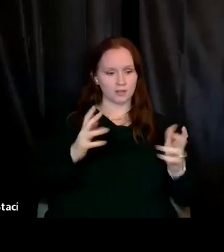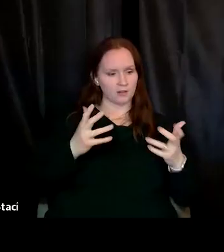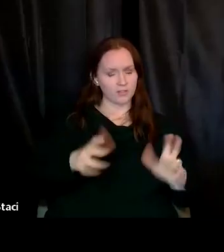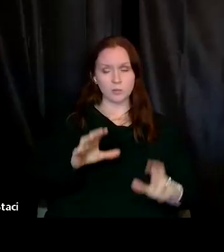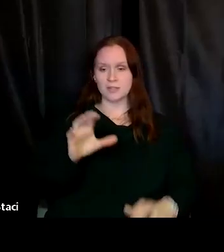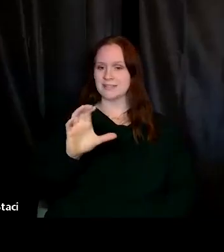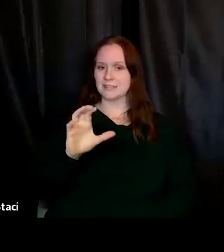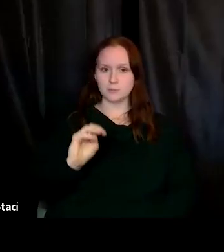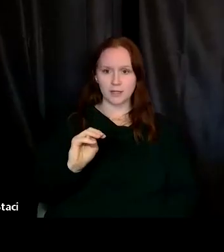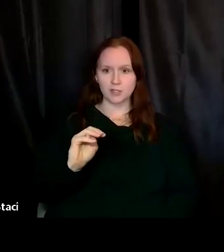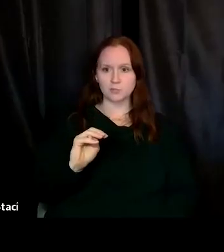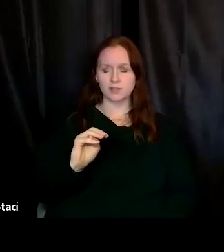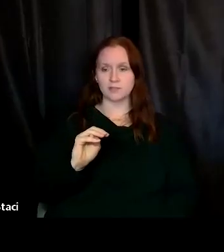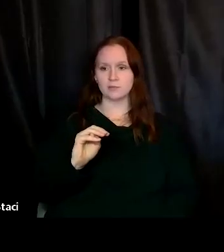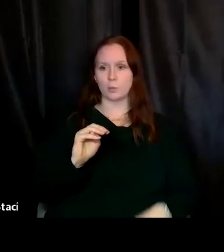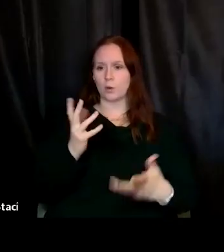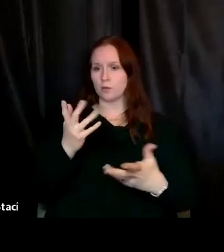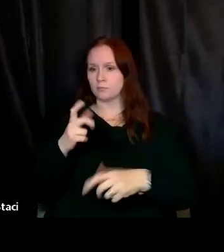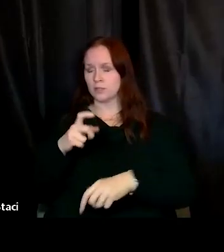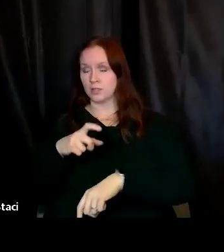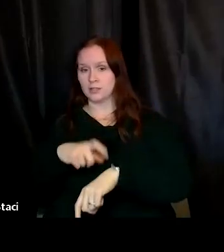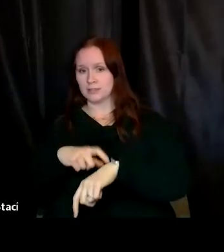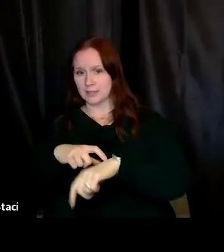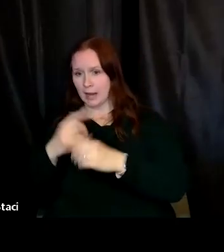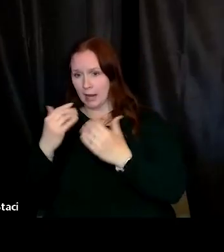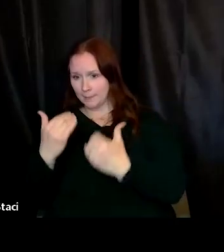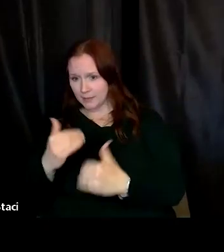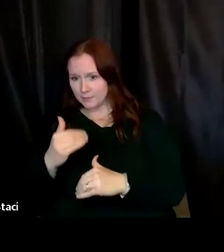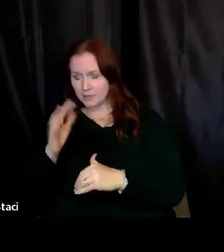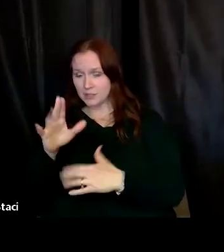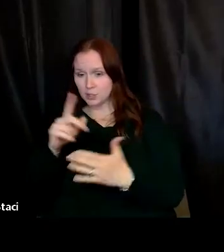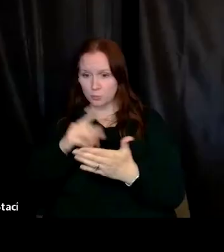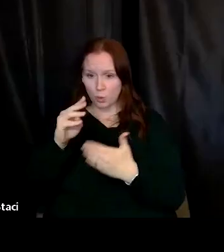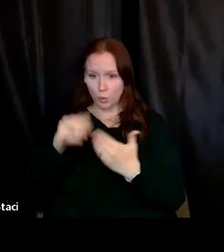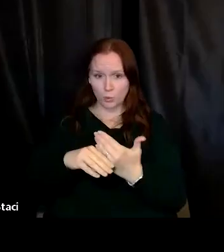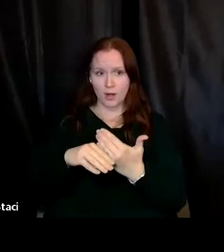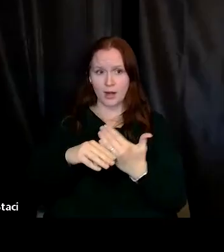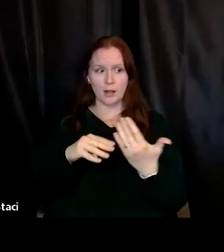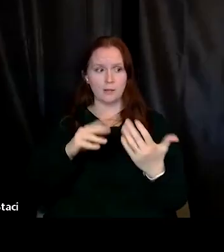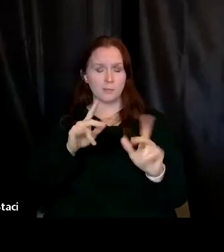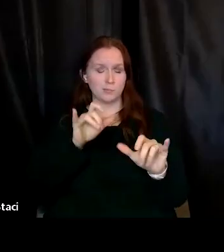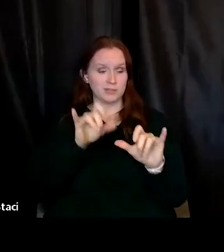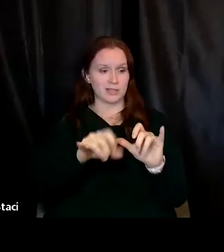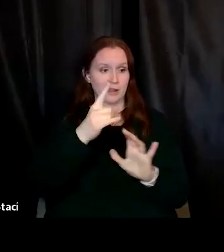sobre el cual estamos recibiendo algunas preguntas hoy sobre formularios específicos donde la Seguridad Social,